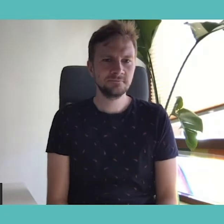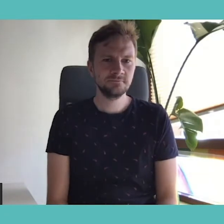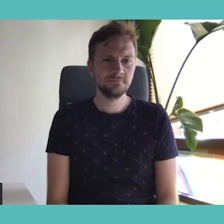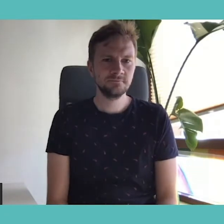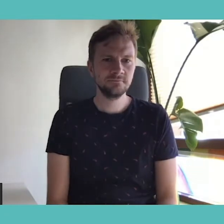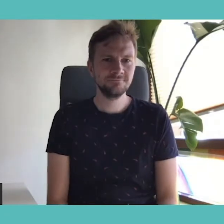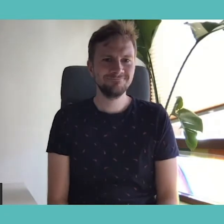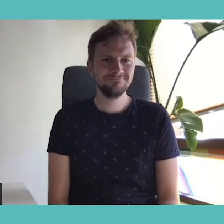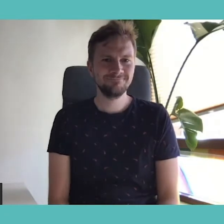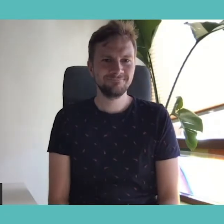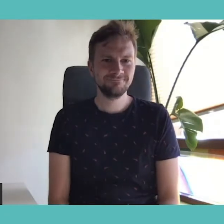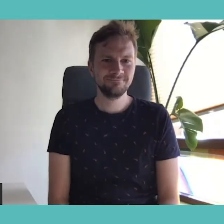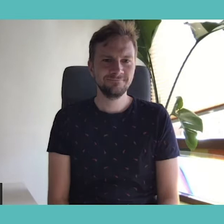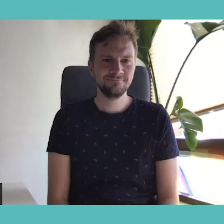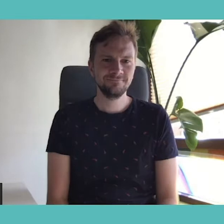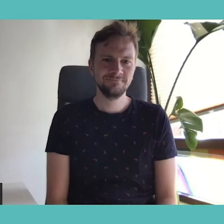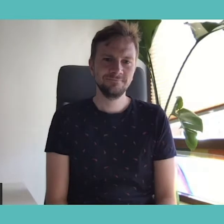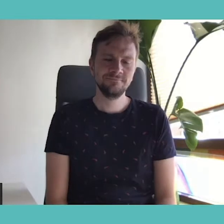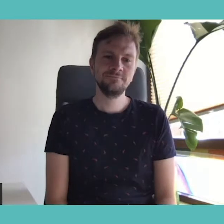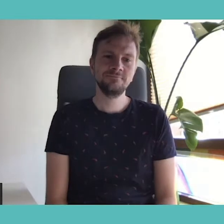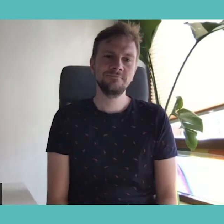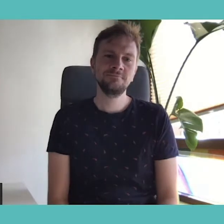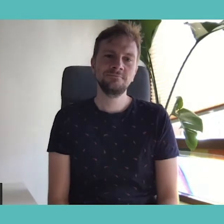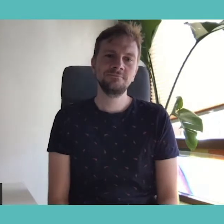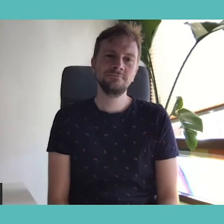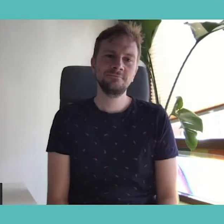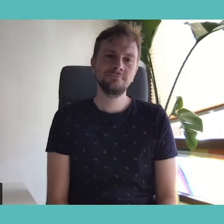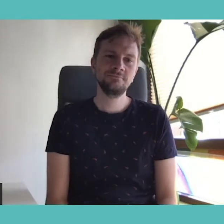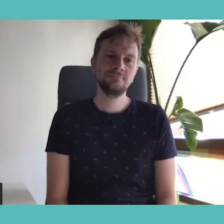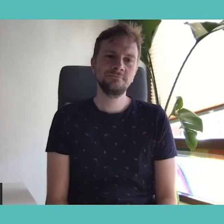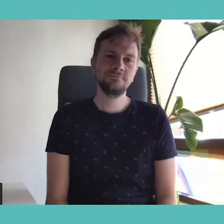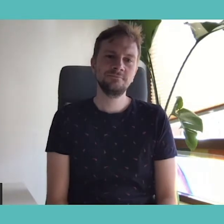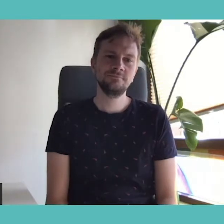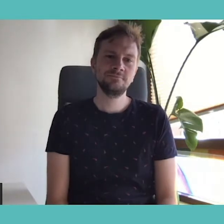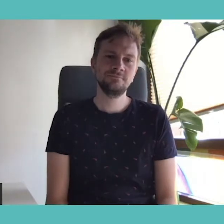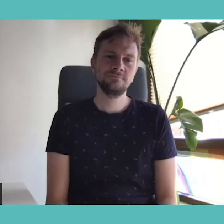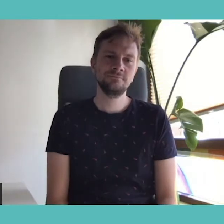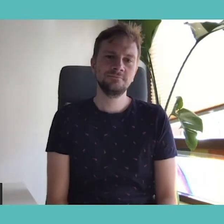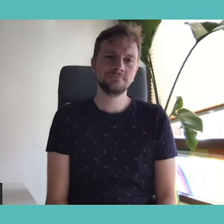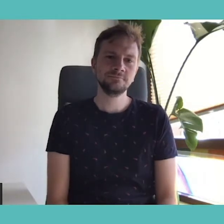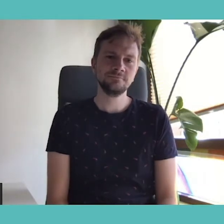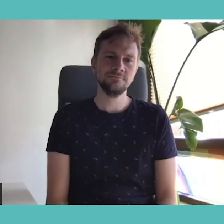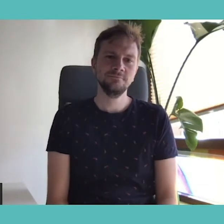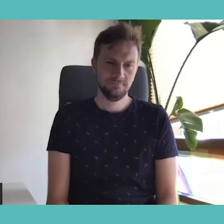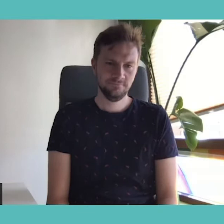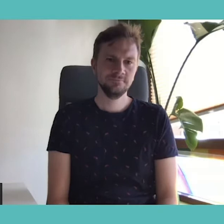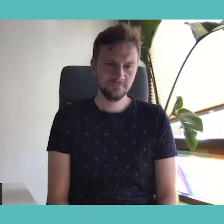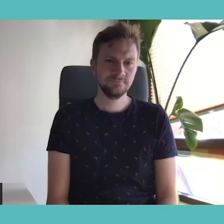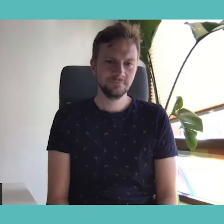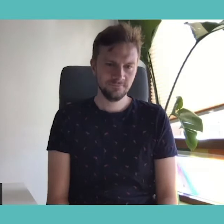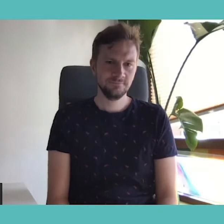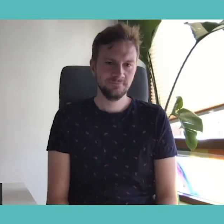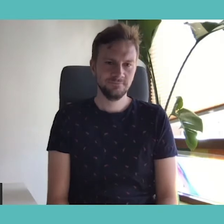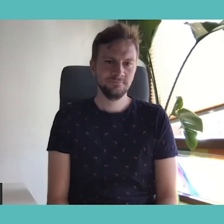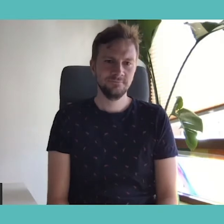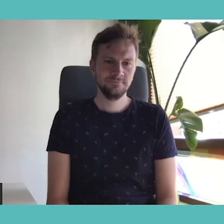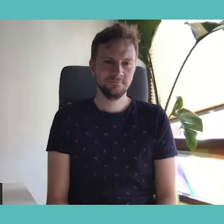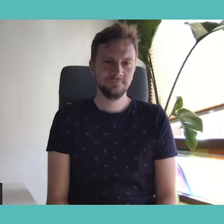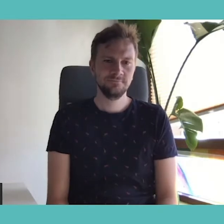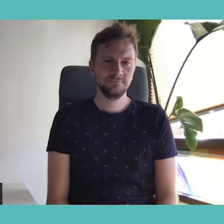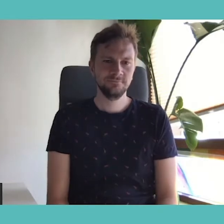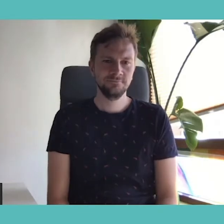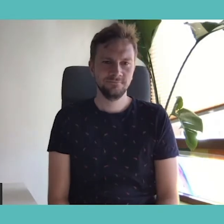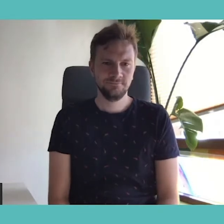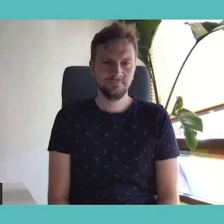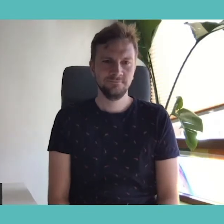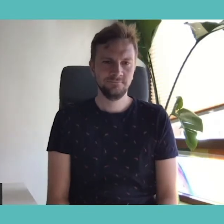Co oznacza #dostępnytłumaczPJM i jaki jest cel tej akcji? O co chodzi?